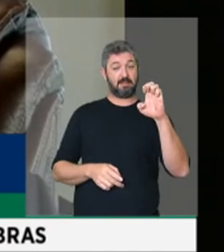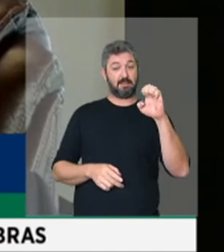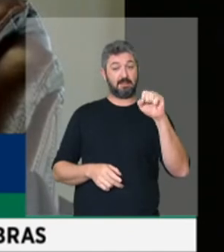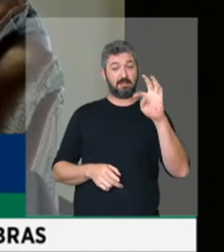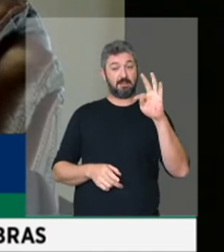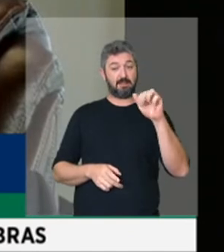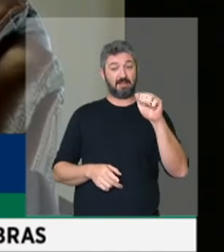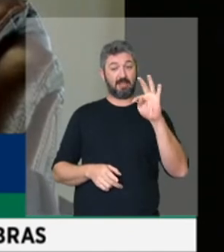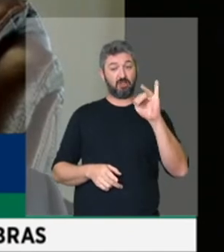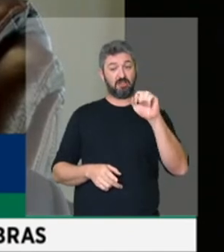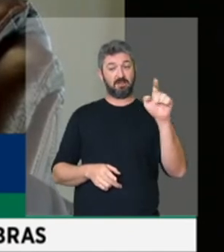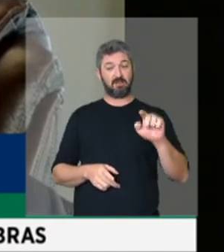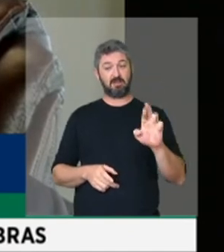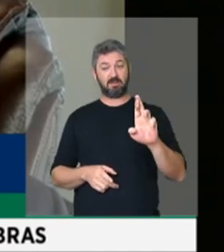PRIVATIZAÇÃO, DESESTATIZAÇÃO. NÃO SABE.